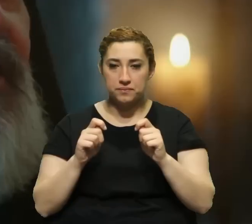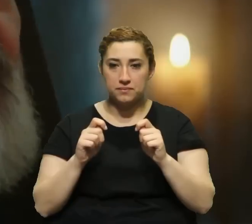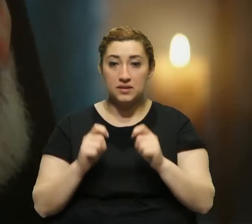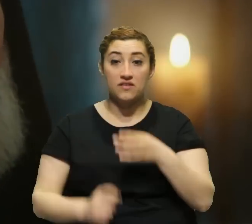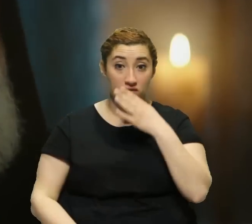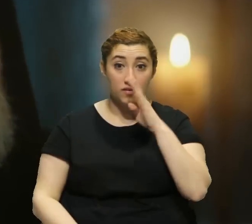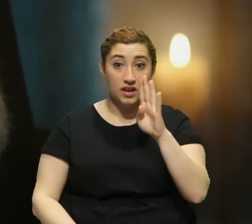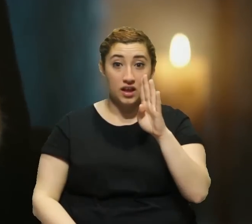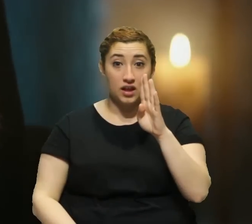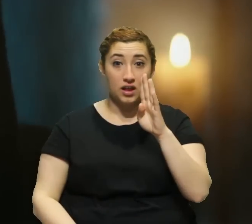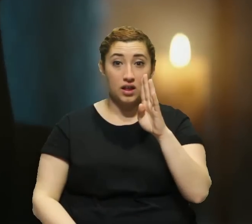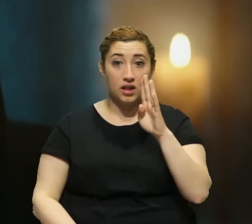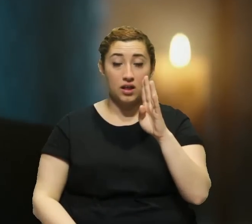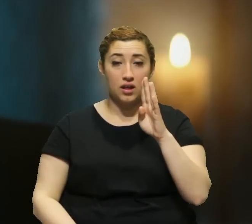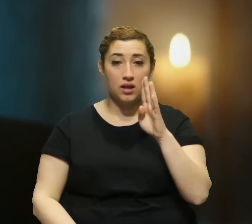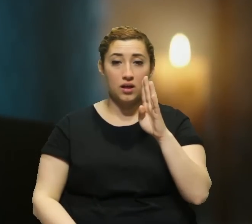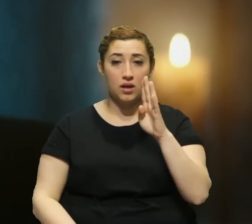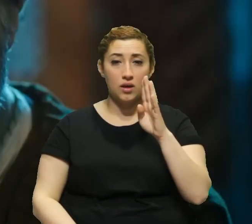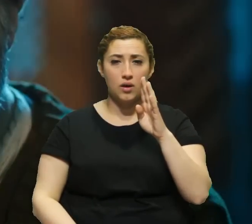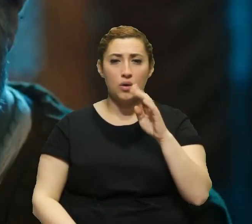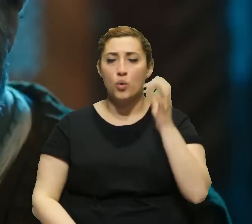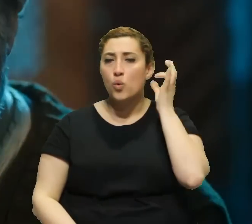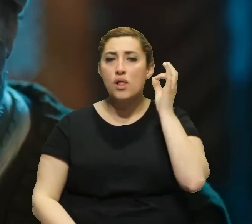Fil; bir oluğa benzer dedi.